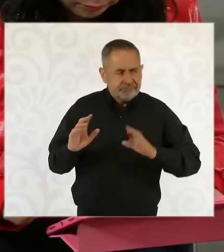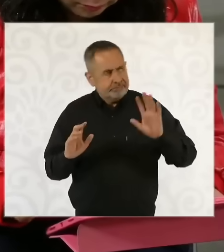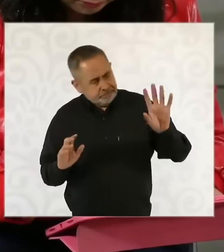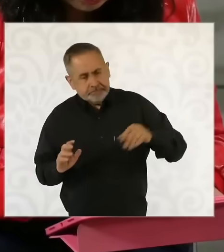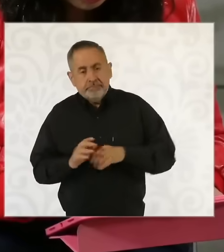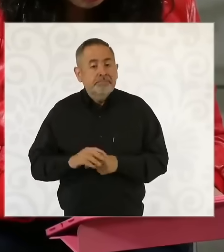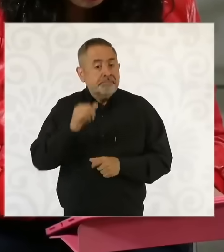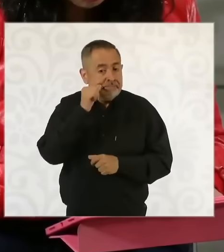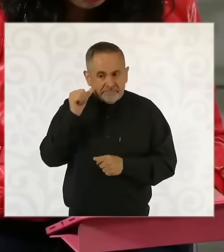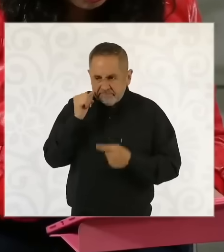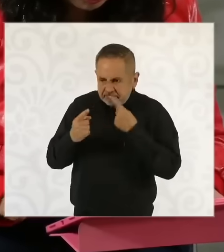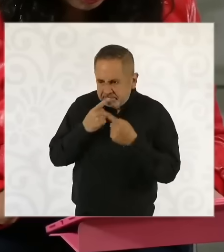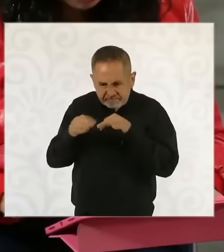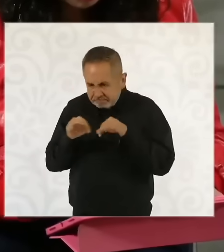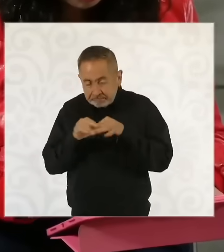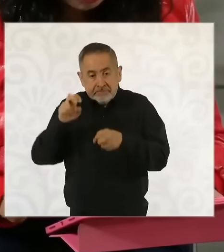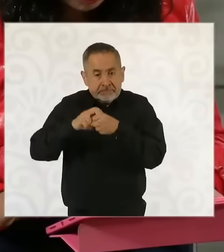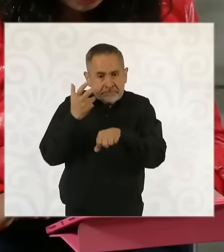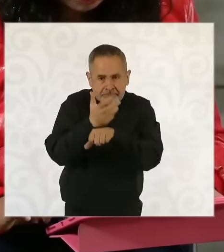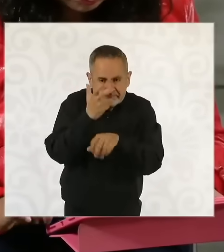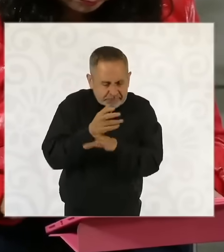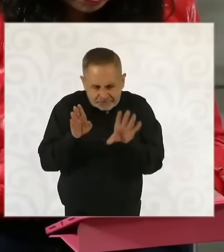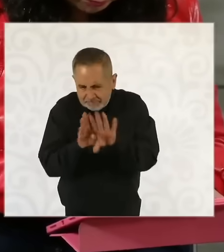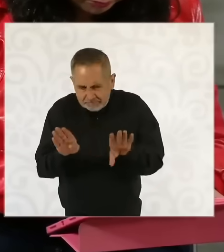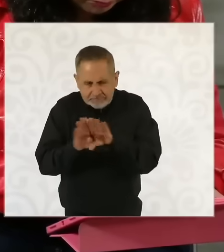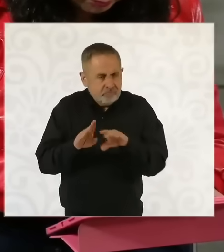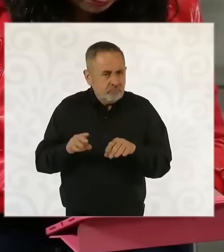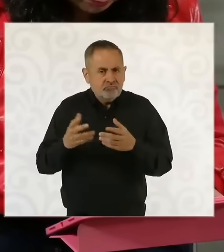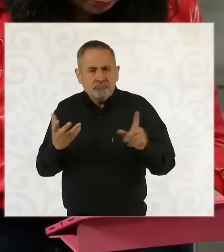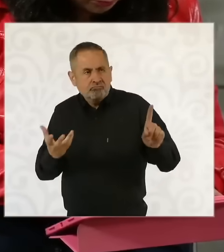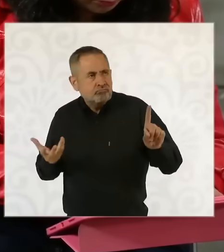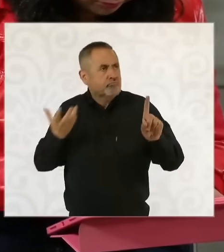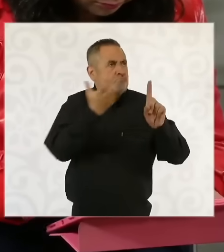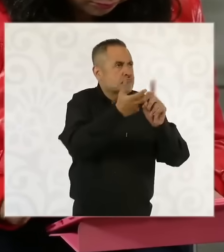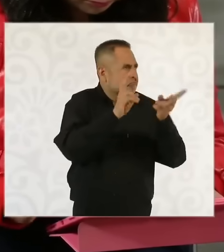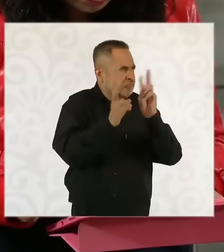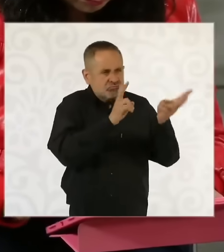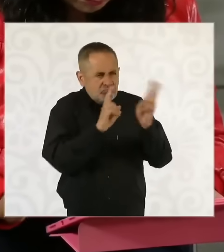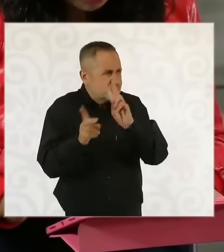está trabajando allá en Estados Unidos buscando que no se pongan este impuesto estas remesas